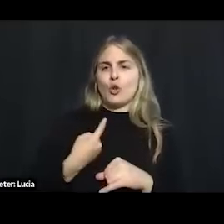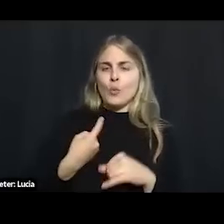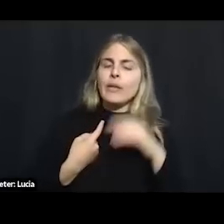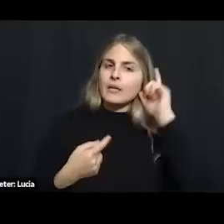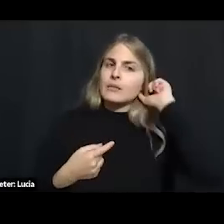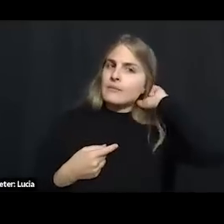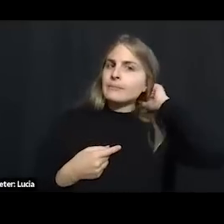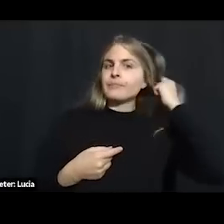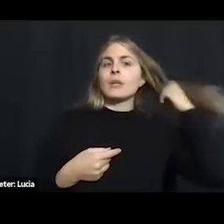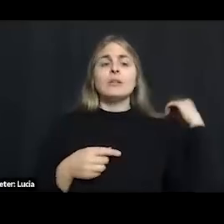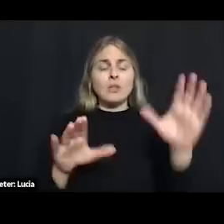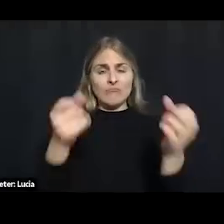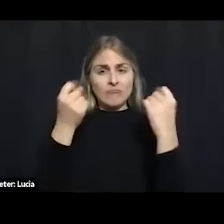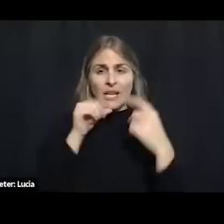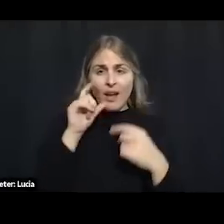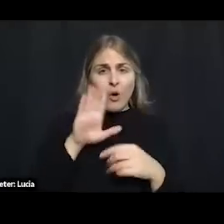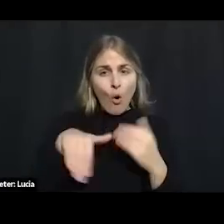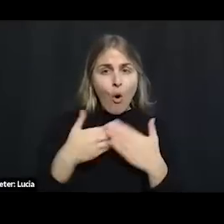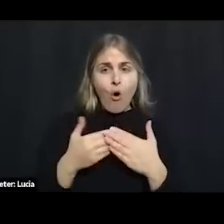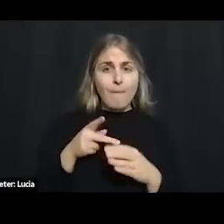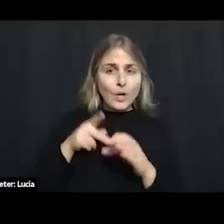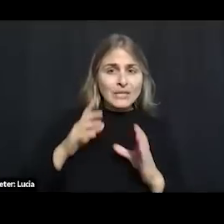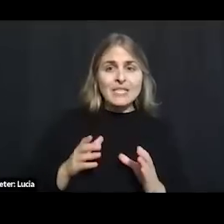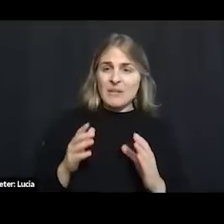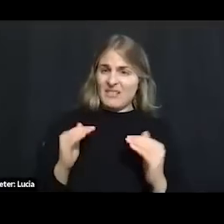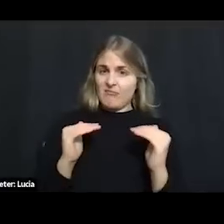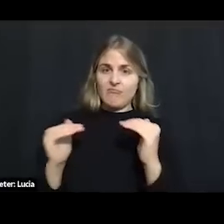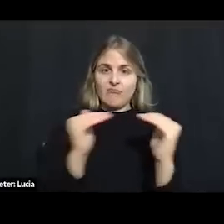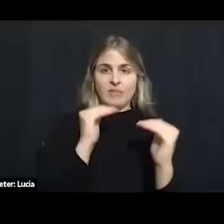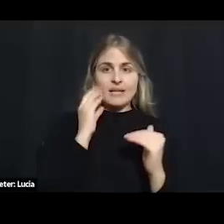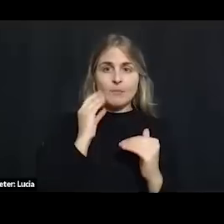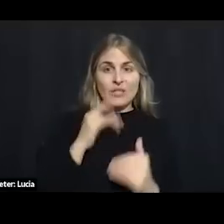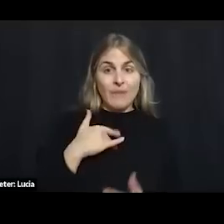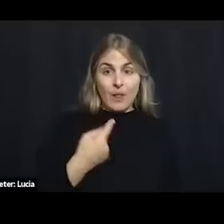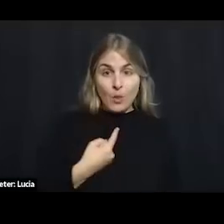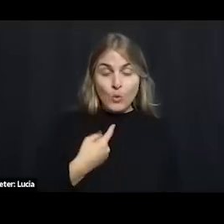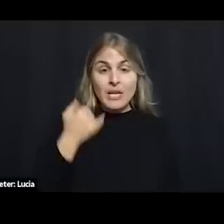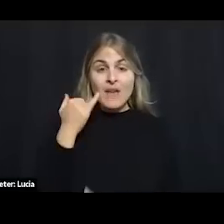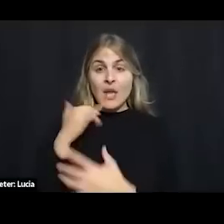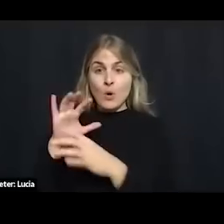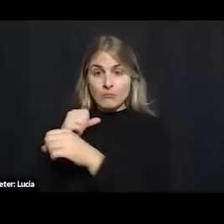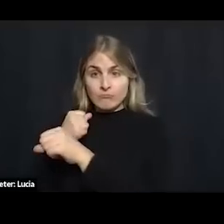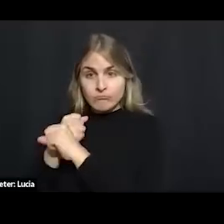Encontré que no todos los participantes tenían la misma probabilidad de experimentar soledad. Quienes habían estado en prisión a lo largo de su vida,